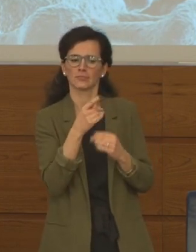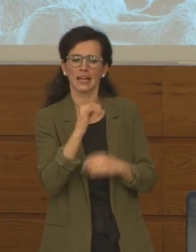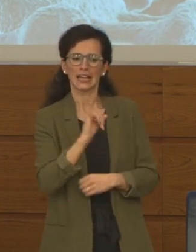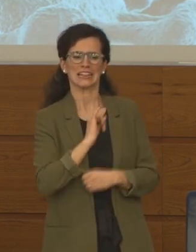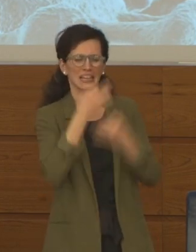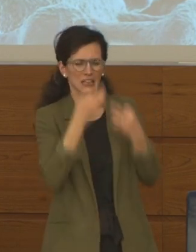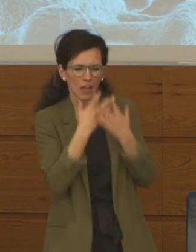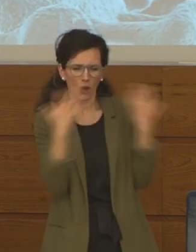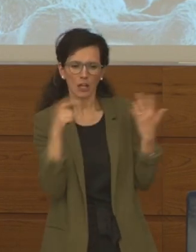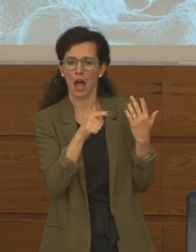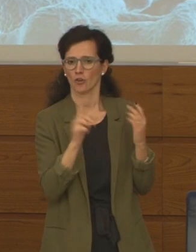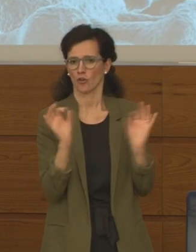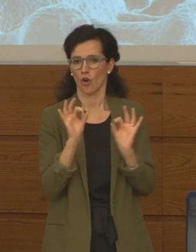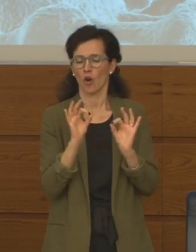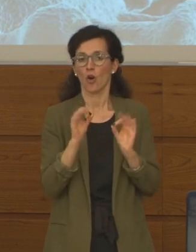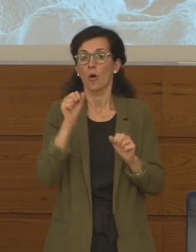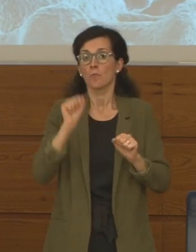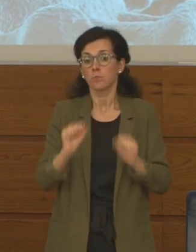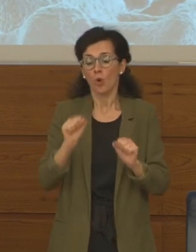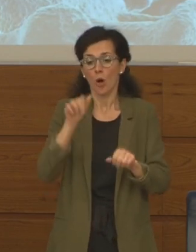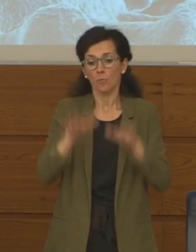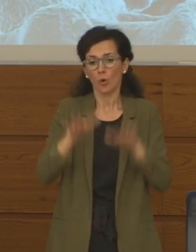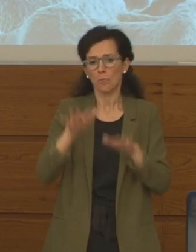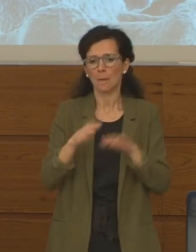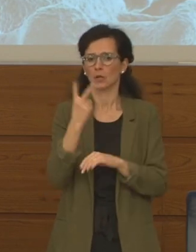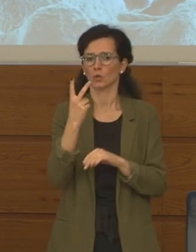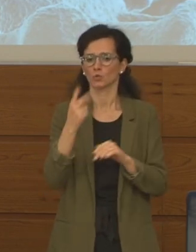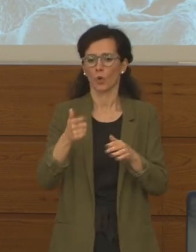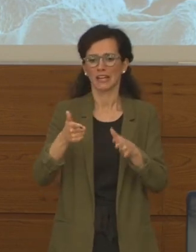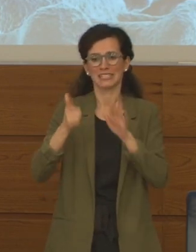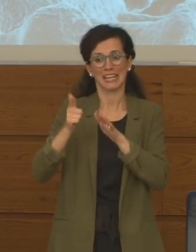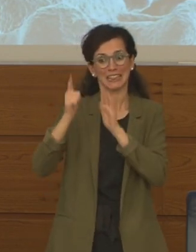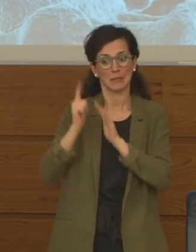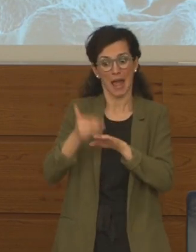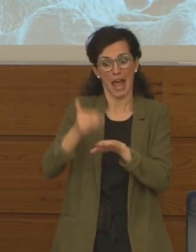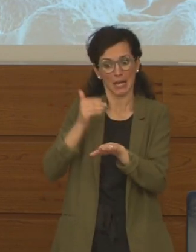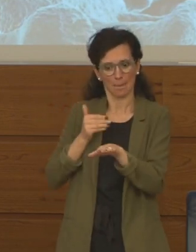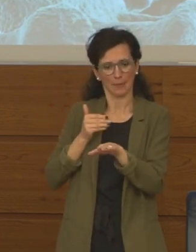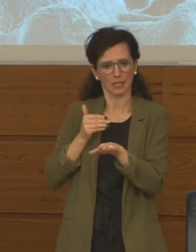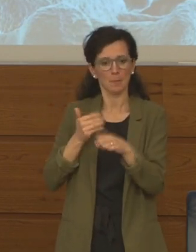perché questo famoso paziente zero non è stato rintracciato, perché non è stato